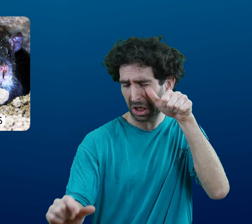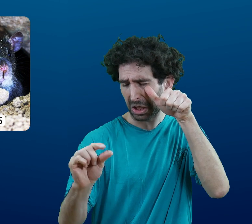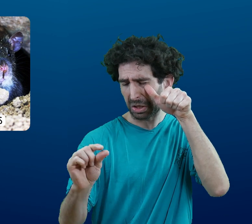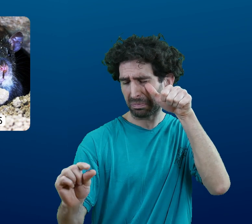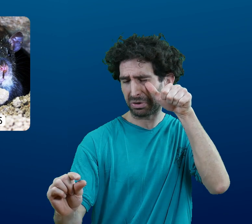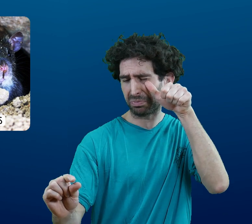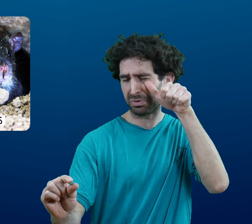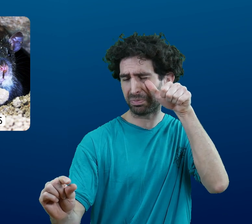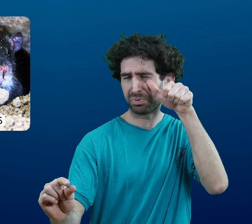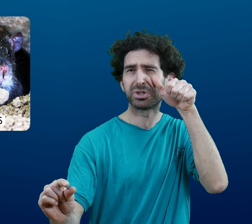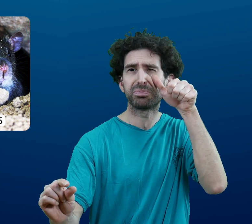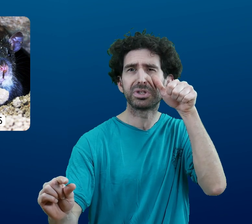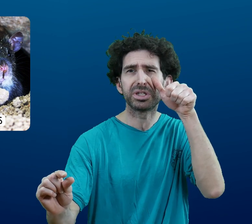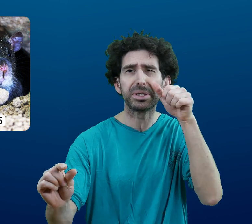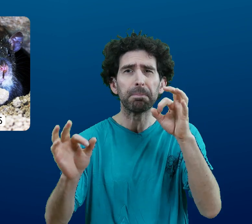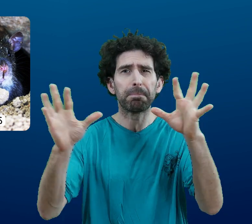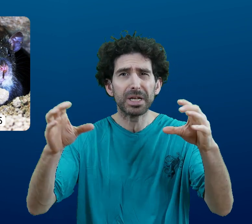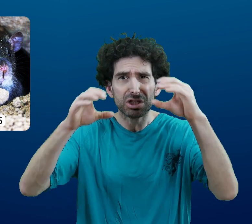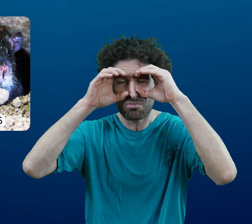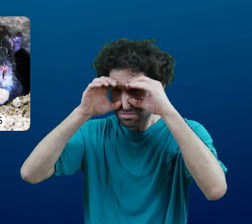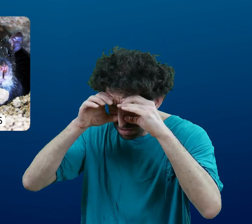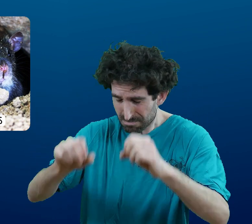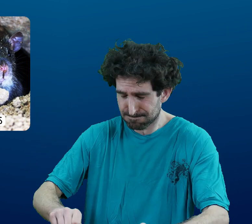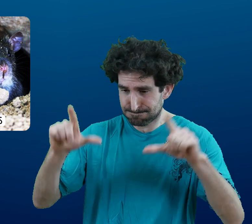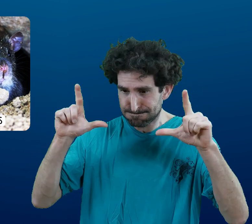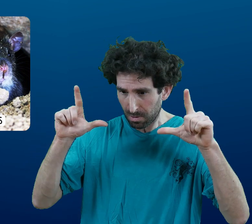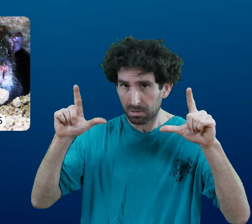et il perçoit des petits détails en gros plan comme s'il porte des jumelles.